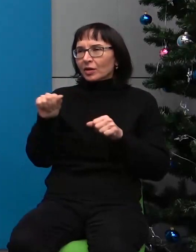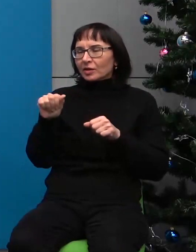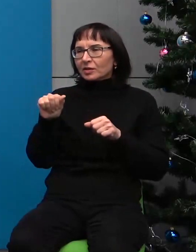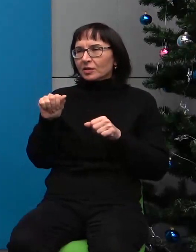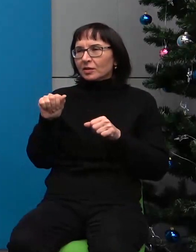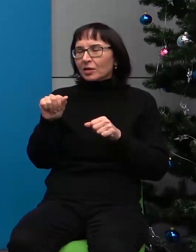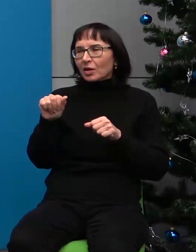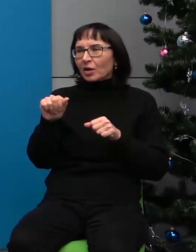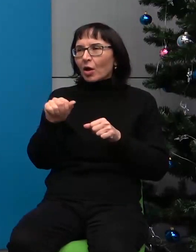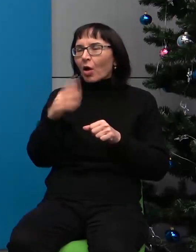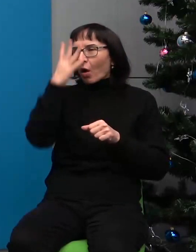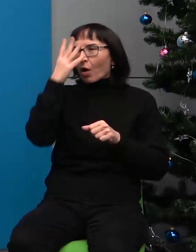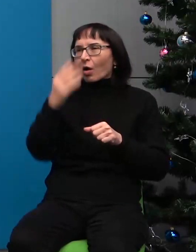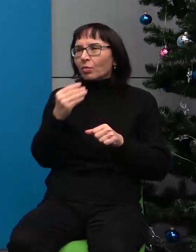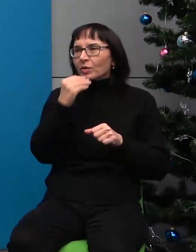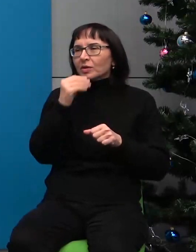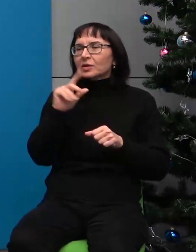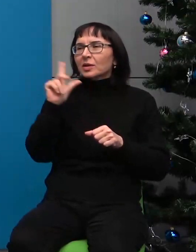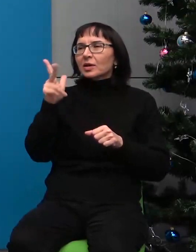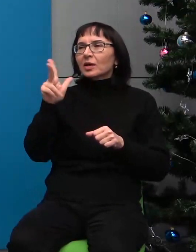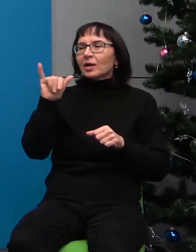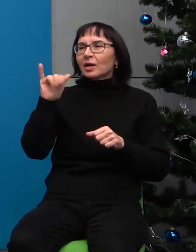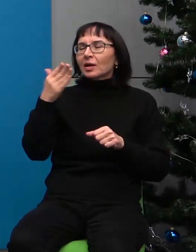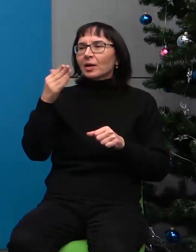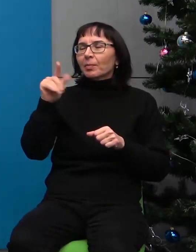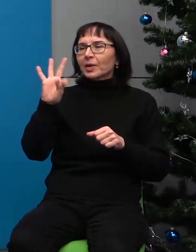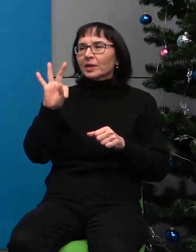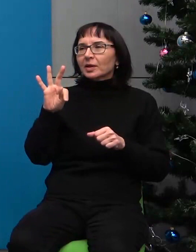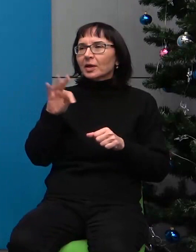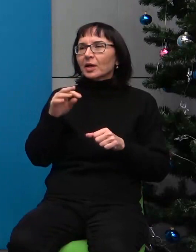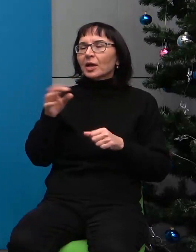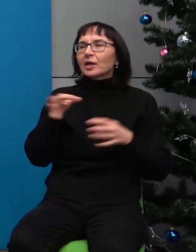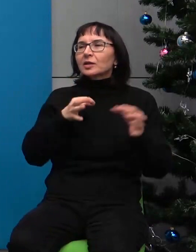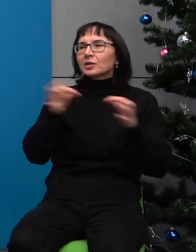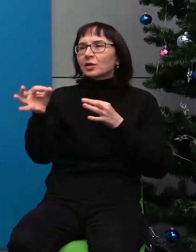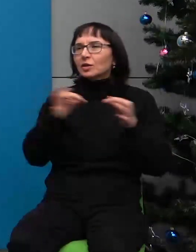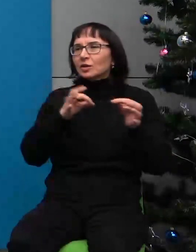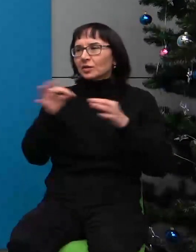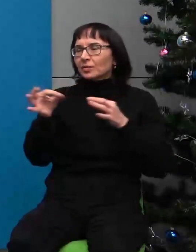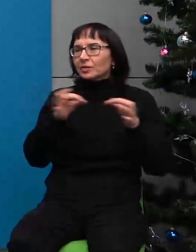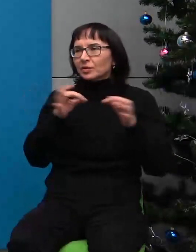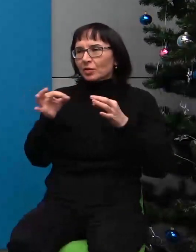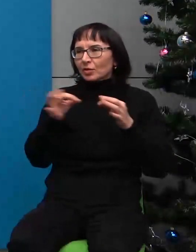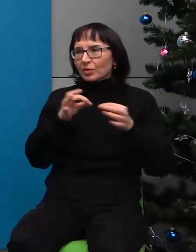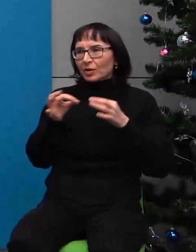Tak mi się wydaje. To jest historia tych obrazów Gustawa Klimta,